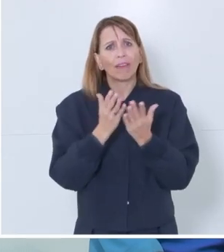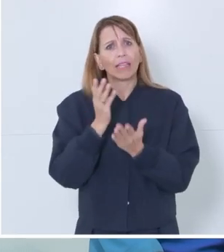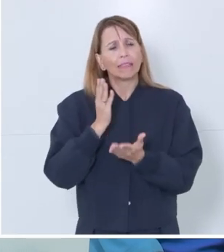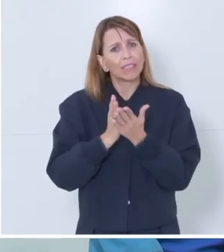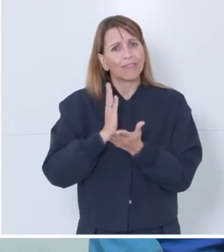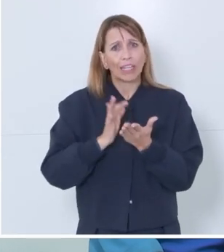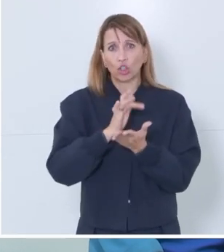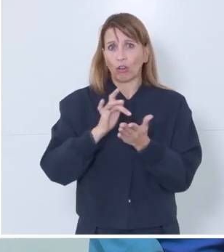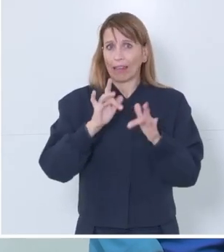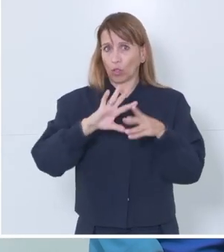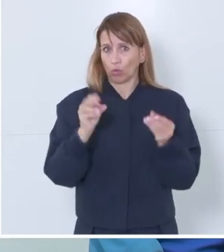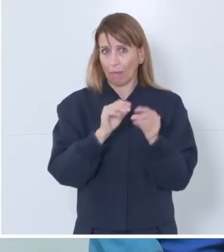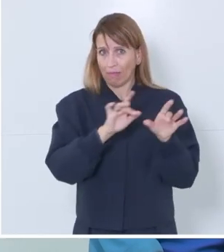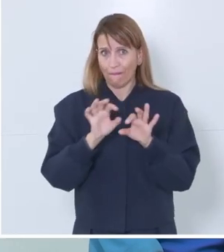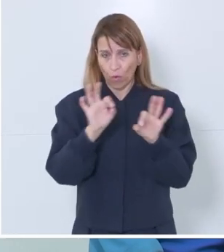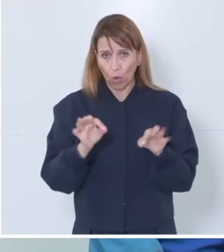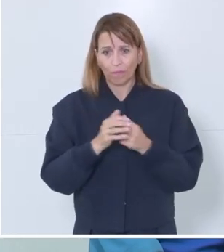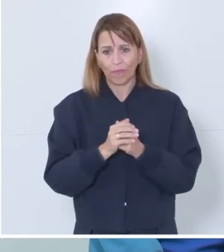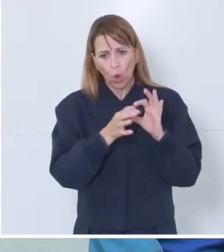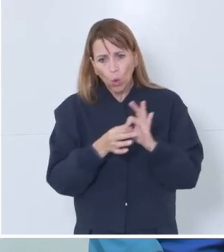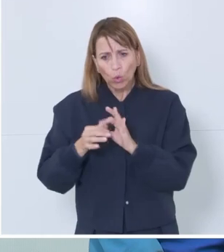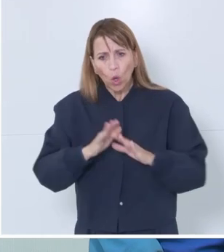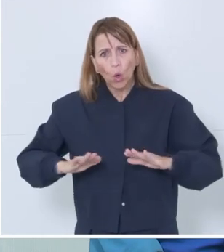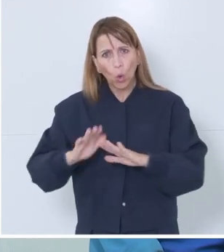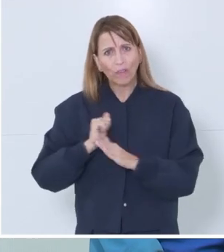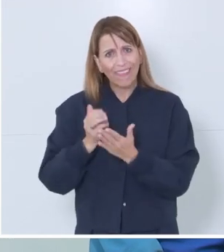Und das Thema mit dem Grundwehrdienst, ich habe es jetzt auch schon angesprochen, das bringt mich